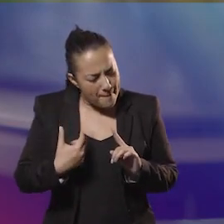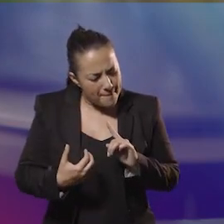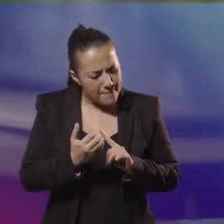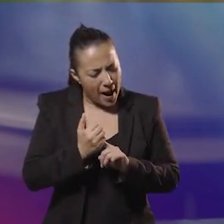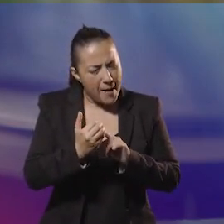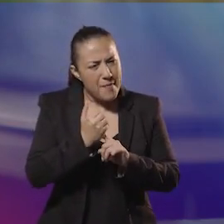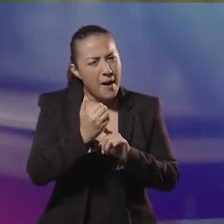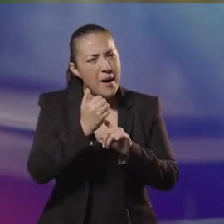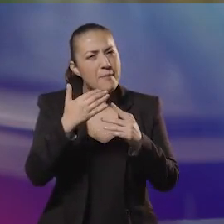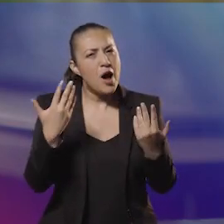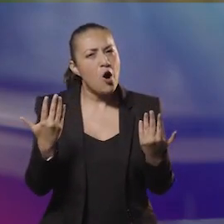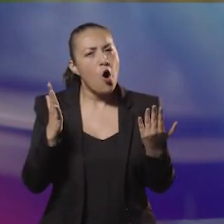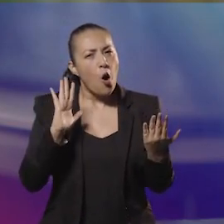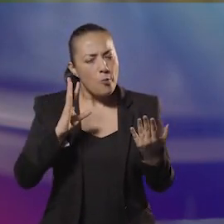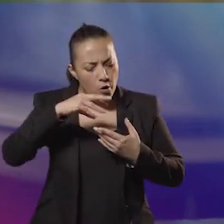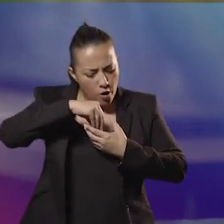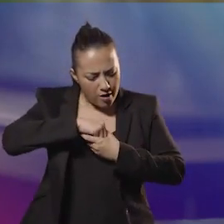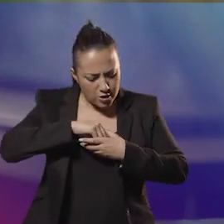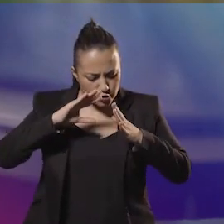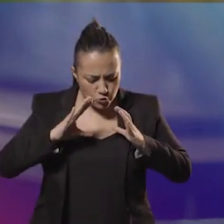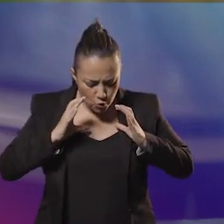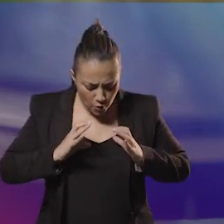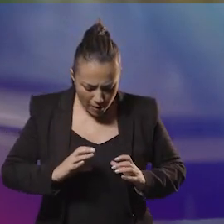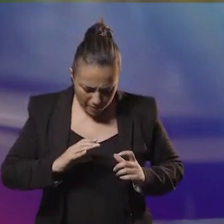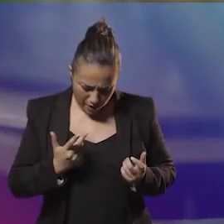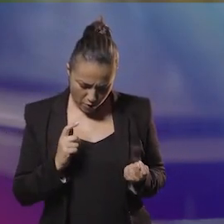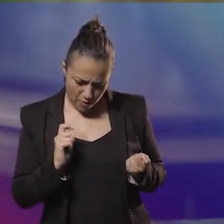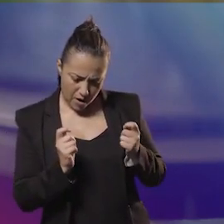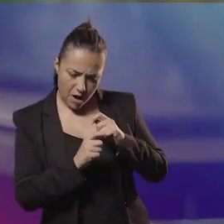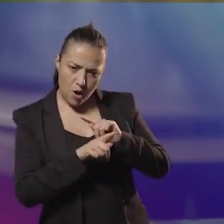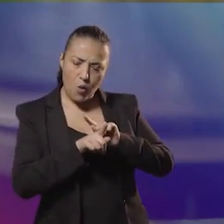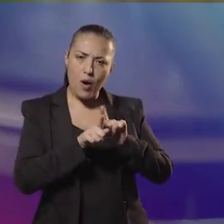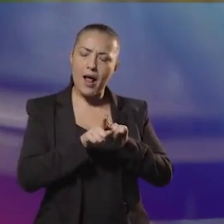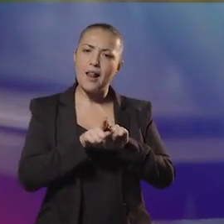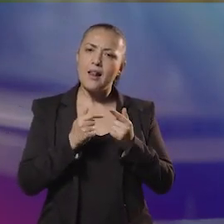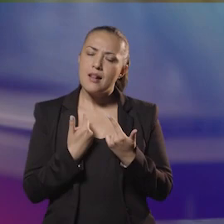esas partituras corporales que se traducen en liberaciones